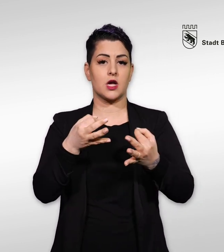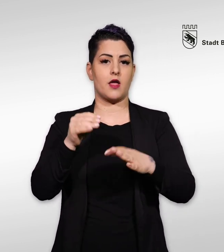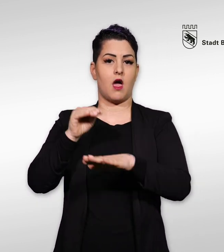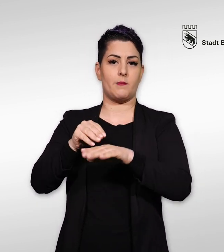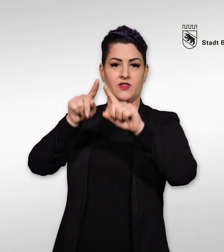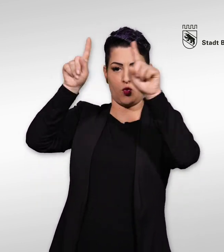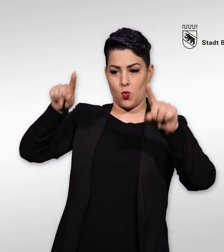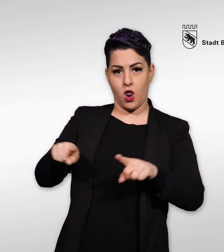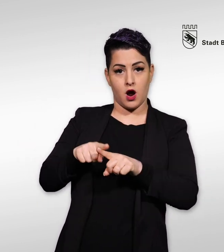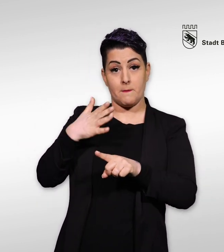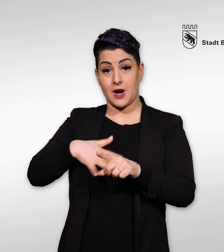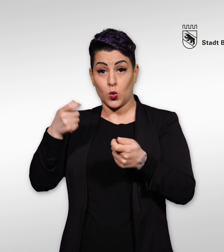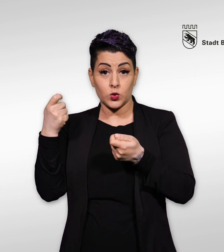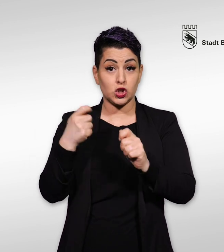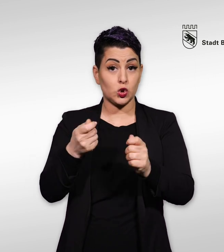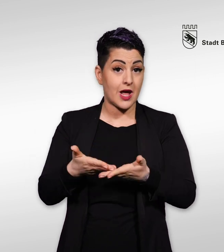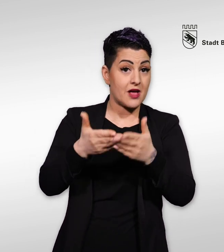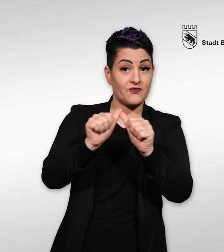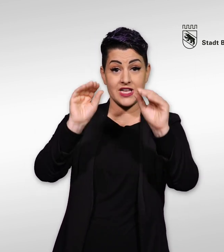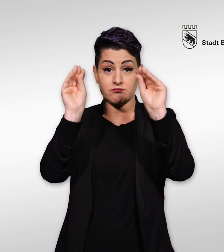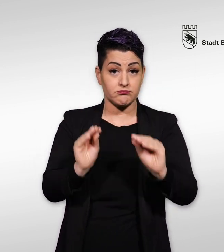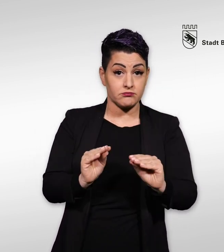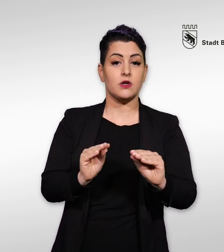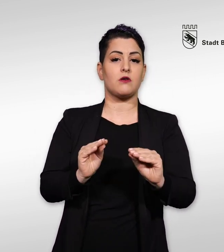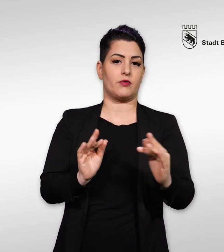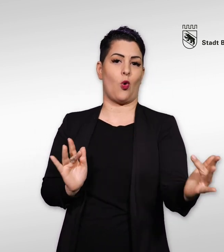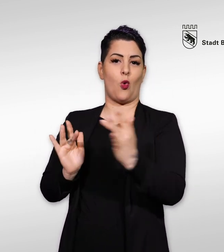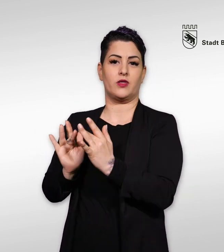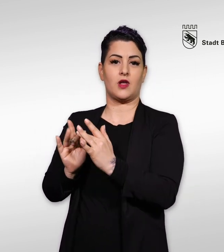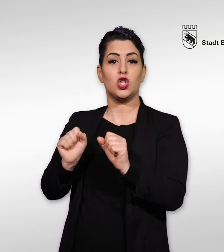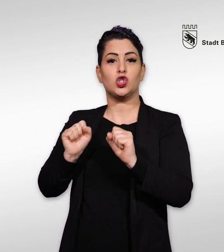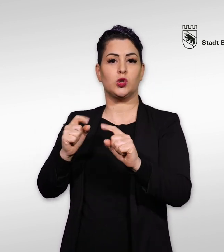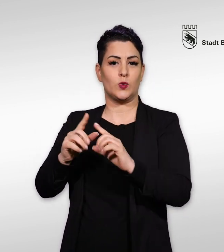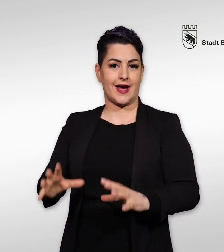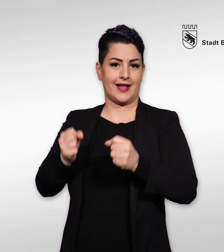beim Ausfüllen des Anmeldeformulars? Dann kontaktieren Sie Schutz und Rettung Bern,